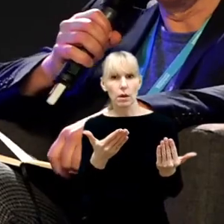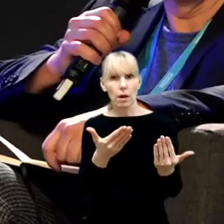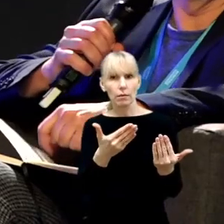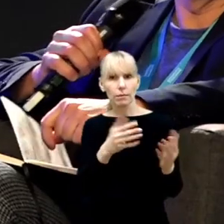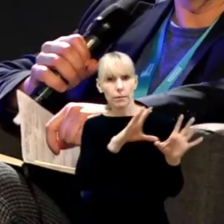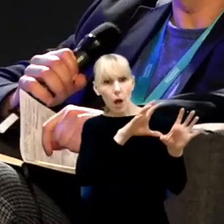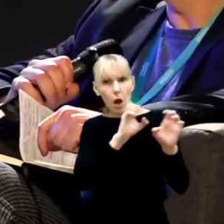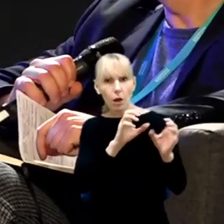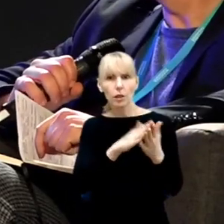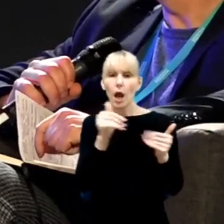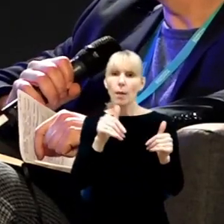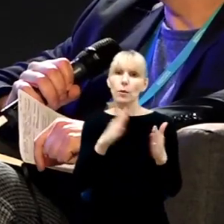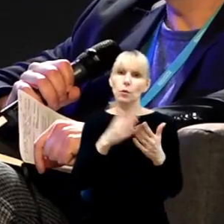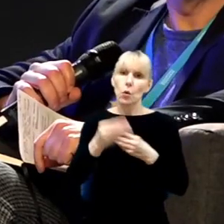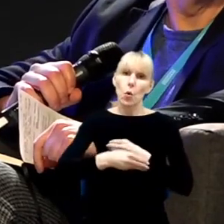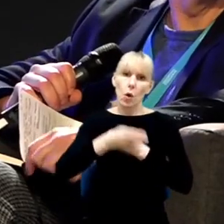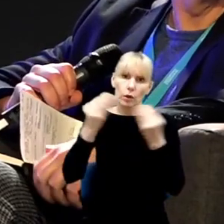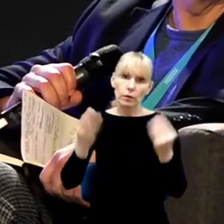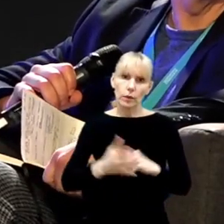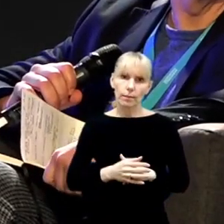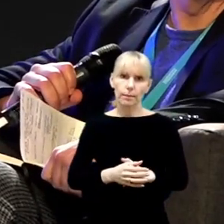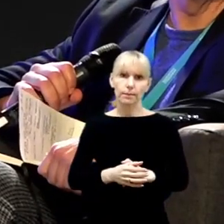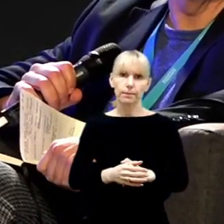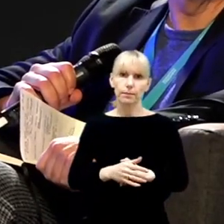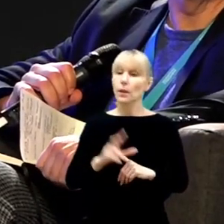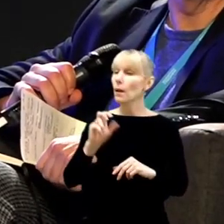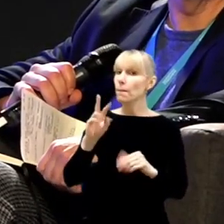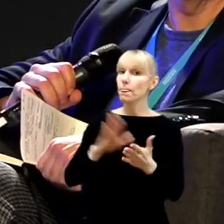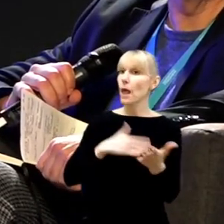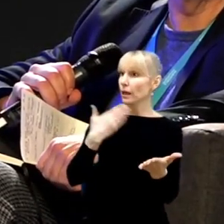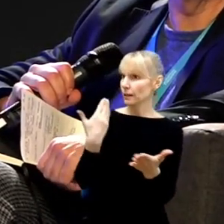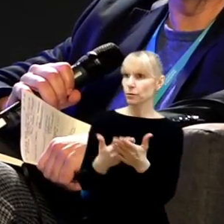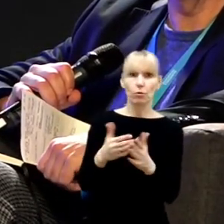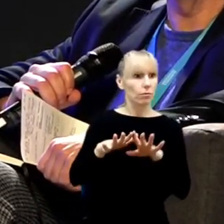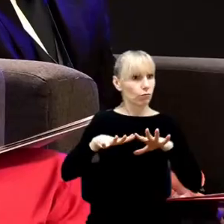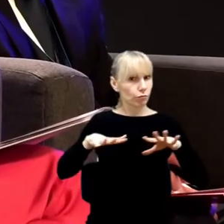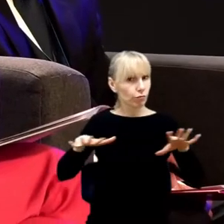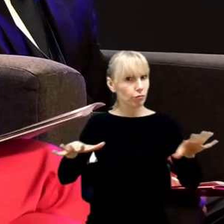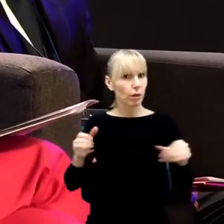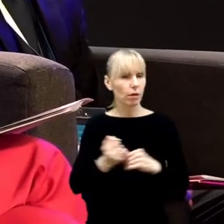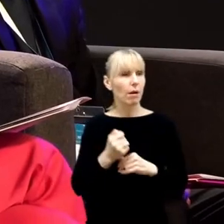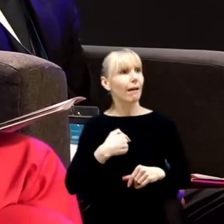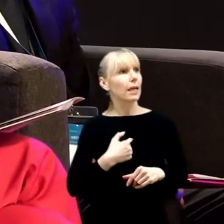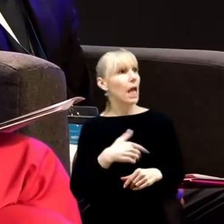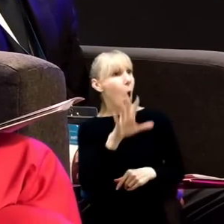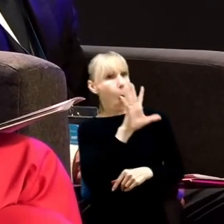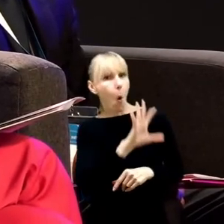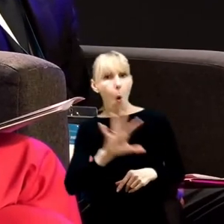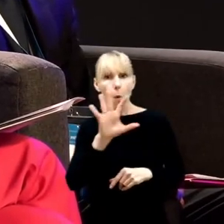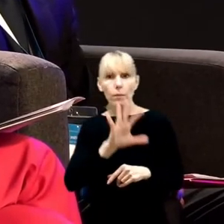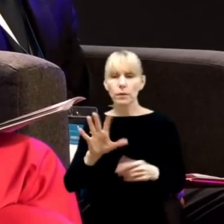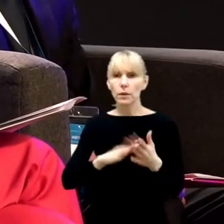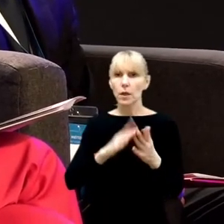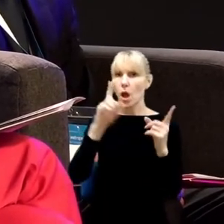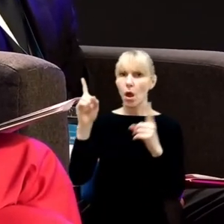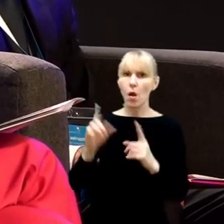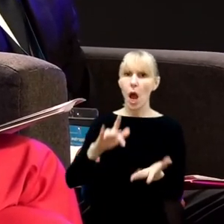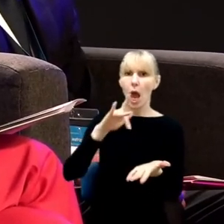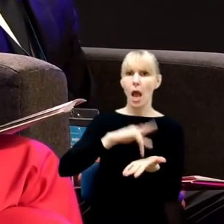Tak, znalazłam takich przykładów dużo. Ja obserwuję z jakąś wielką uwagą Rybnik na przykład, bo tu mówimy cały czas